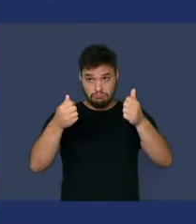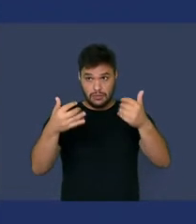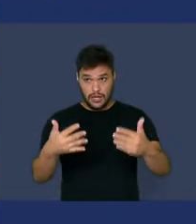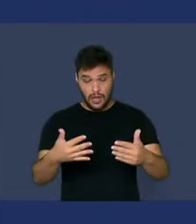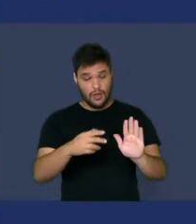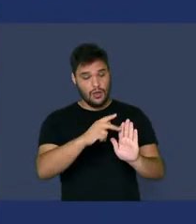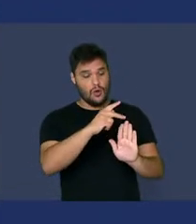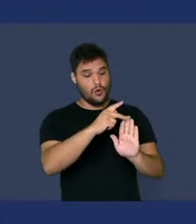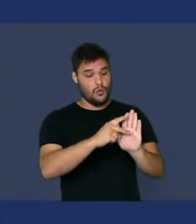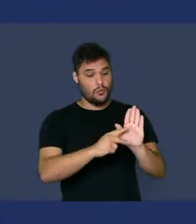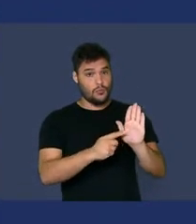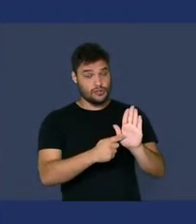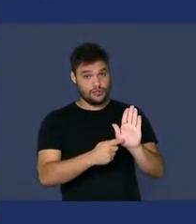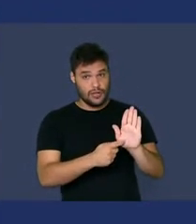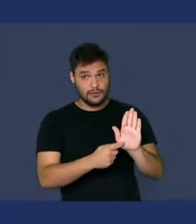VOTADO, DEPUTADO GUIMARÃES. -- [DEP. GUIMARÃES]: